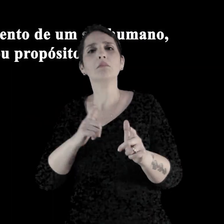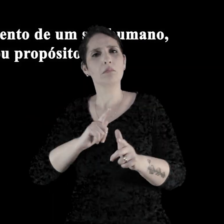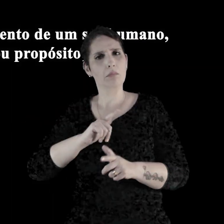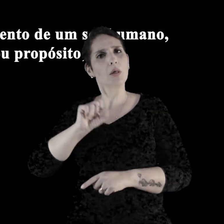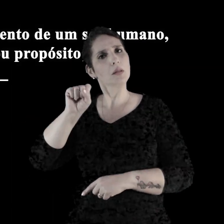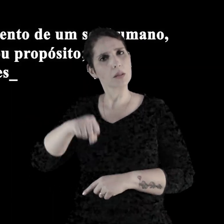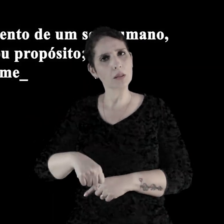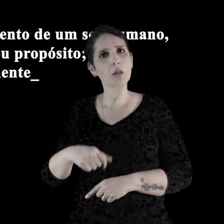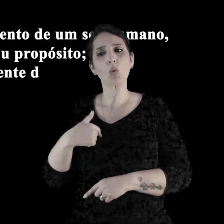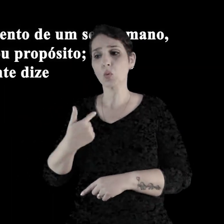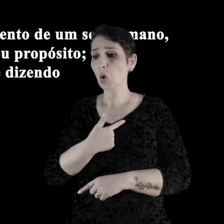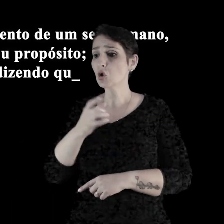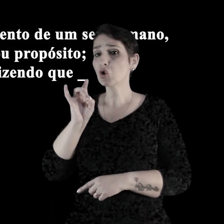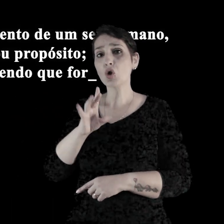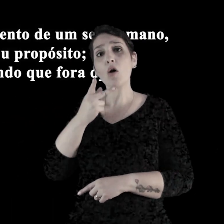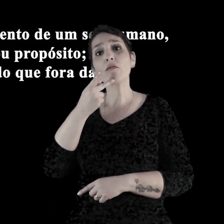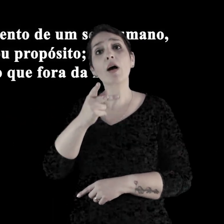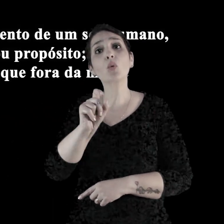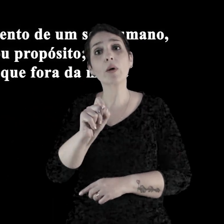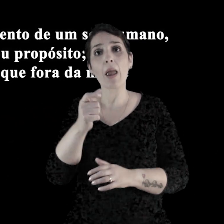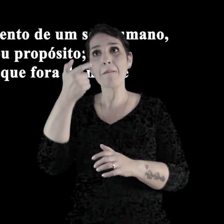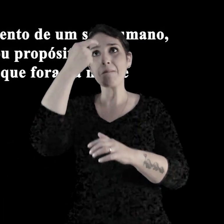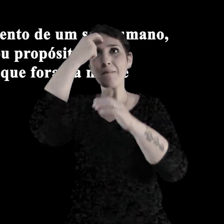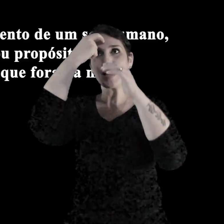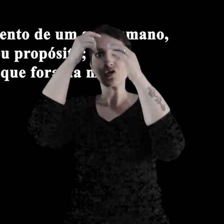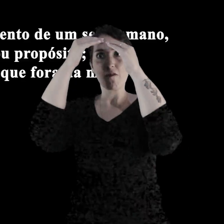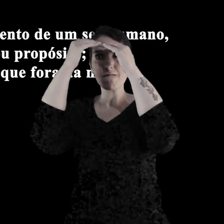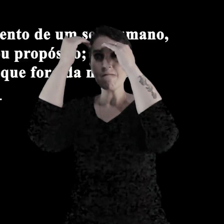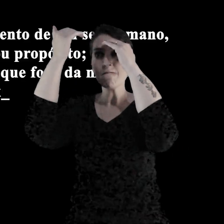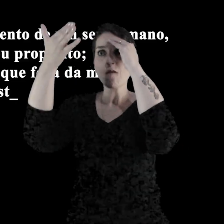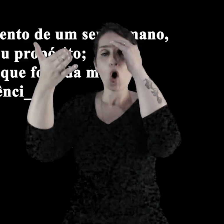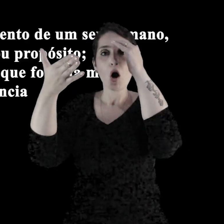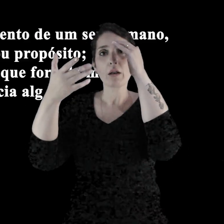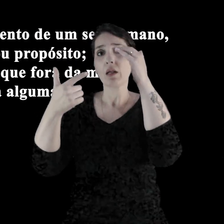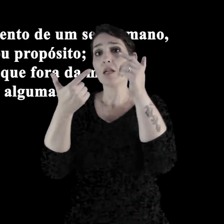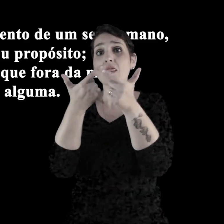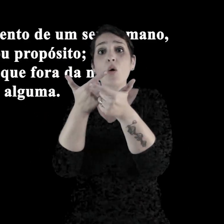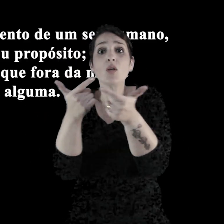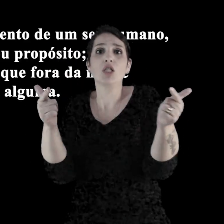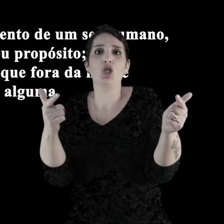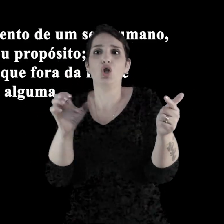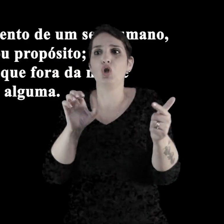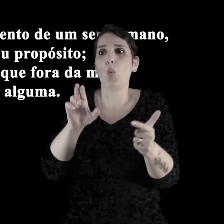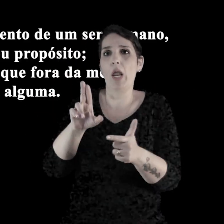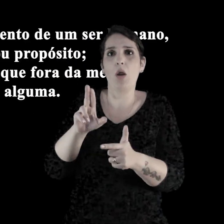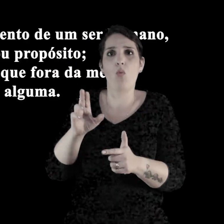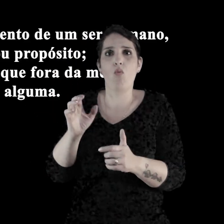Estamos simplesmente dizendo que fora da mente, ele não tem existência alguma.